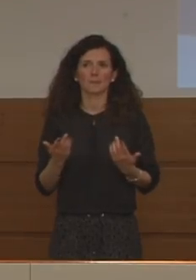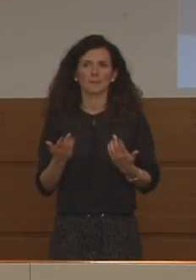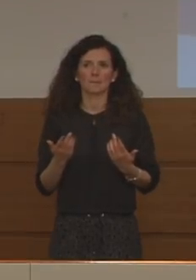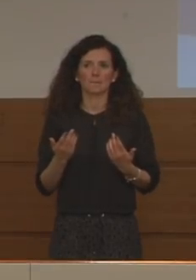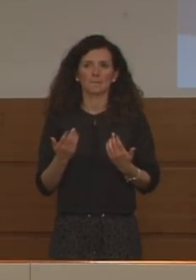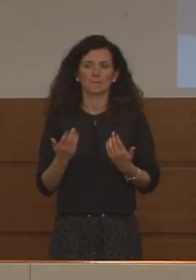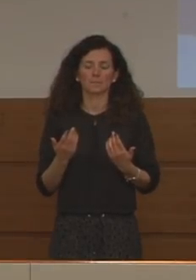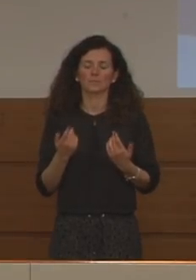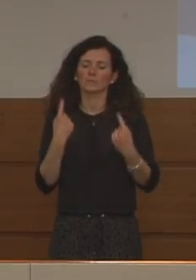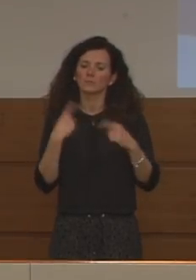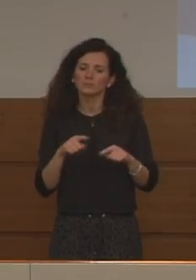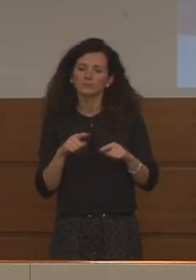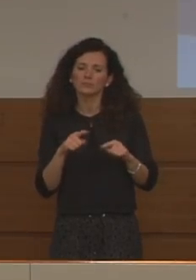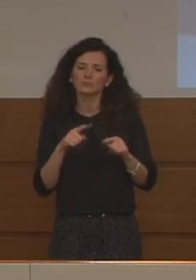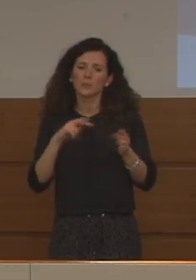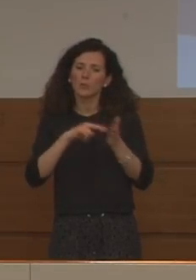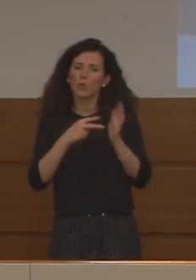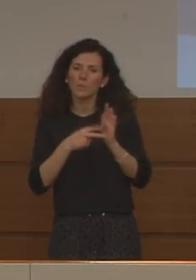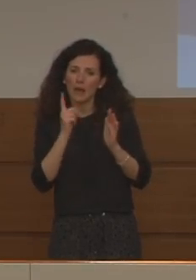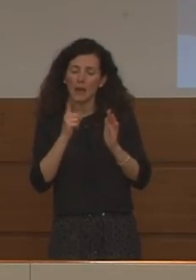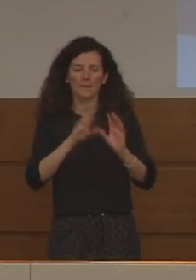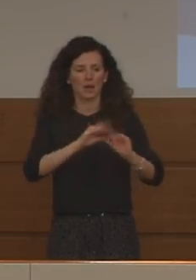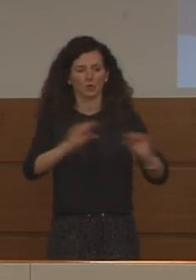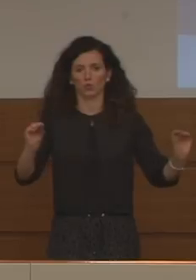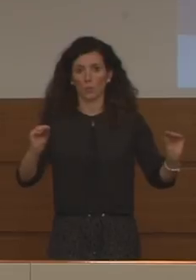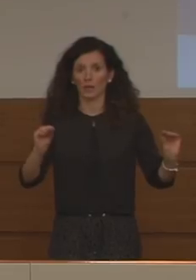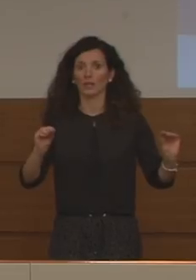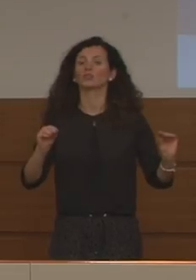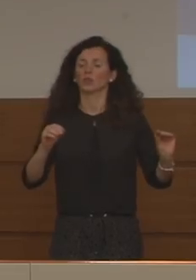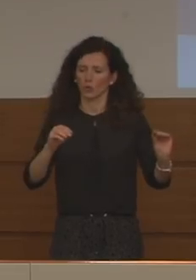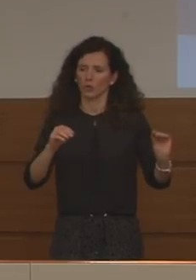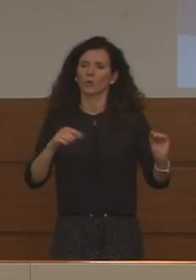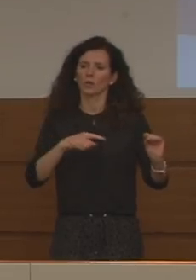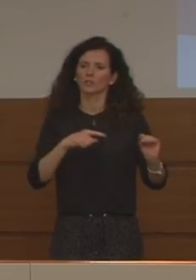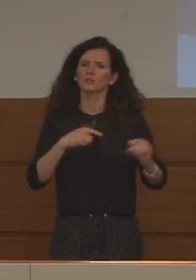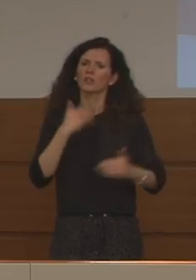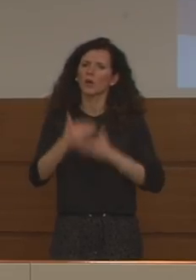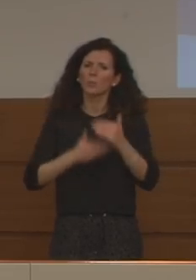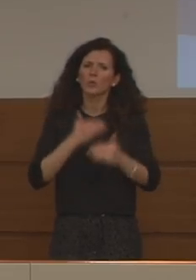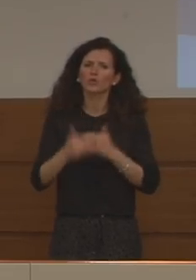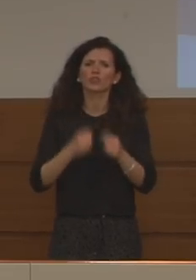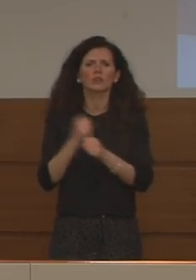strumenti. Quindi si sta procedendo con l'ampliamento dei posti nei